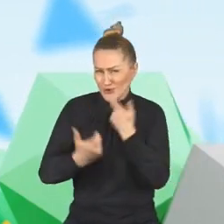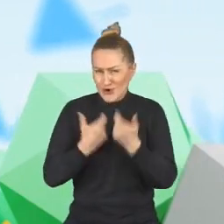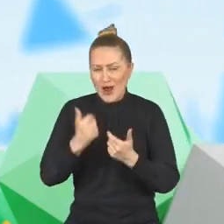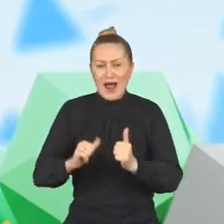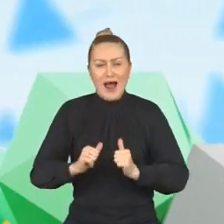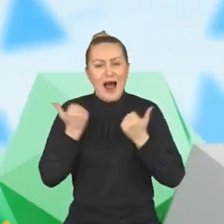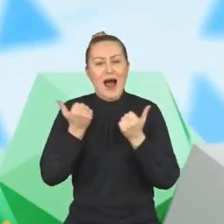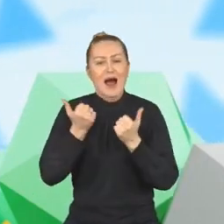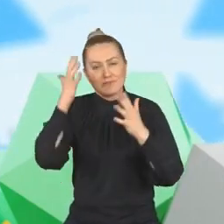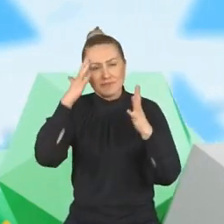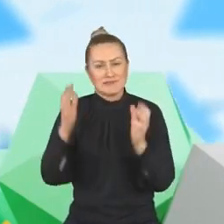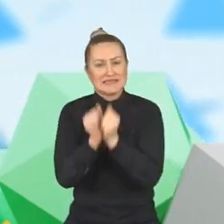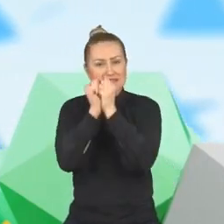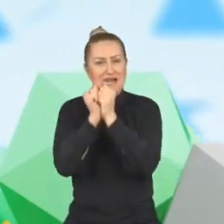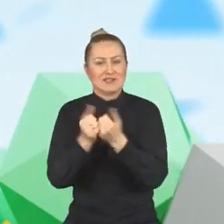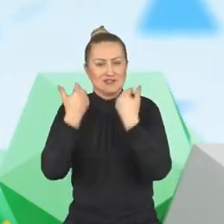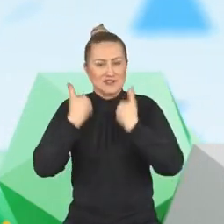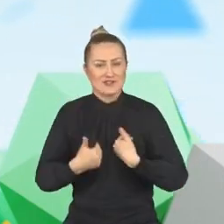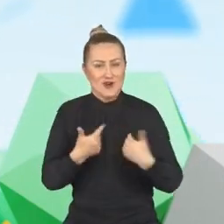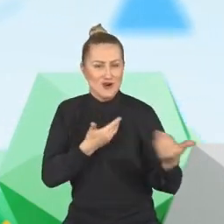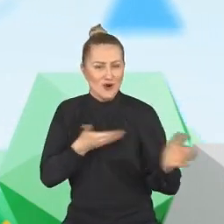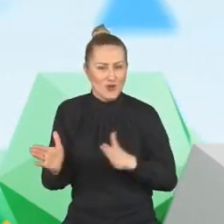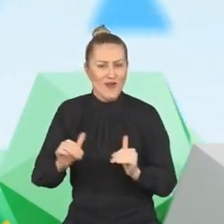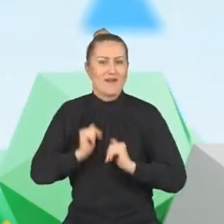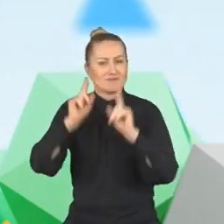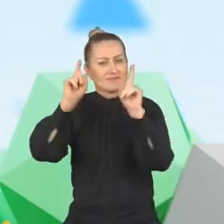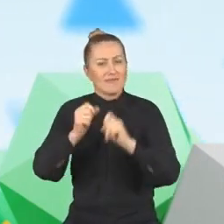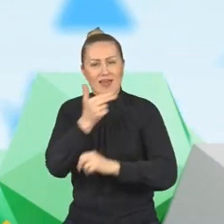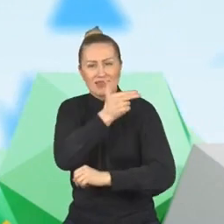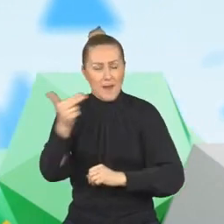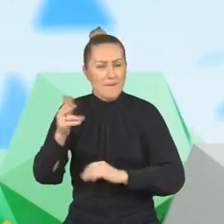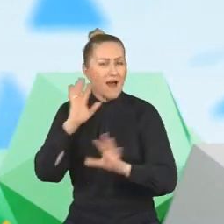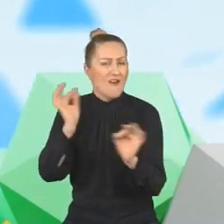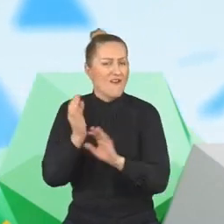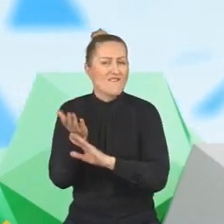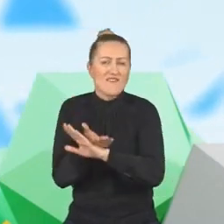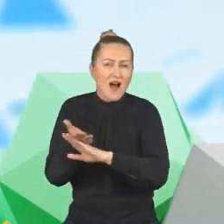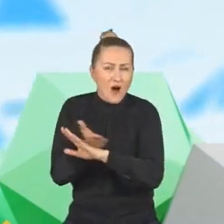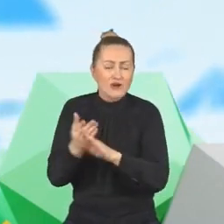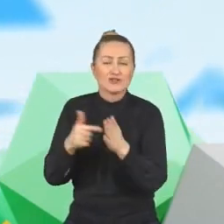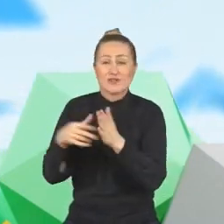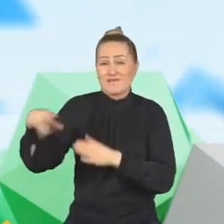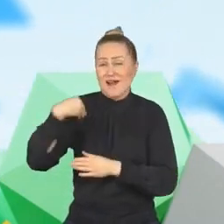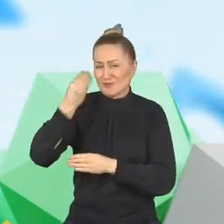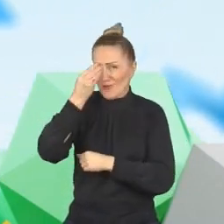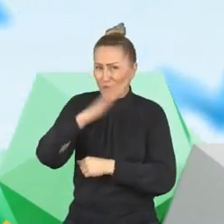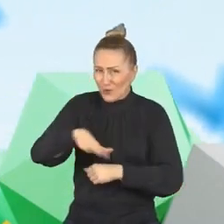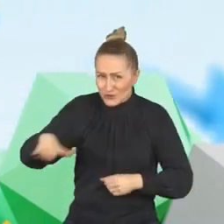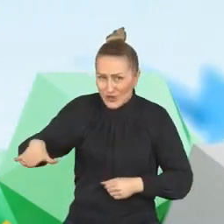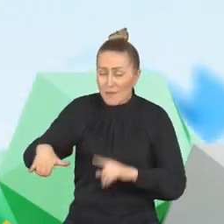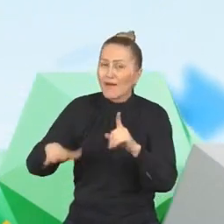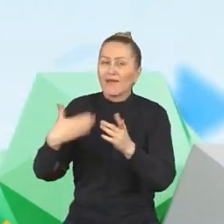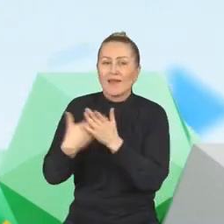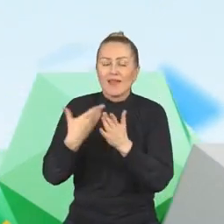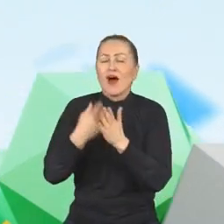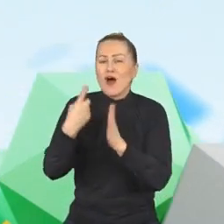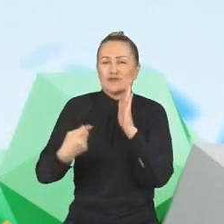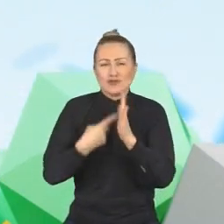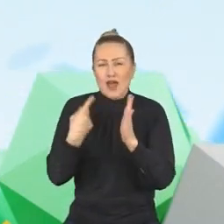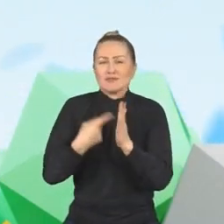w sobie gotowość do podejmowania tematu dezinformacji wraz z naszymi uczniami i uczennicami. Tym bardziej, że często towarzyszy nam coś, co moglibyśmy nazwać